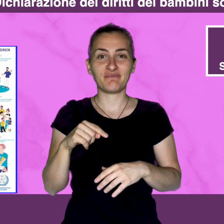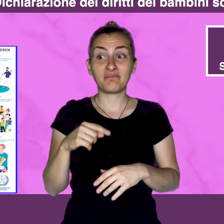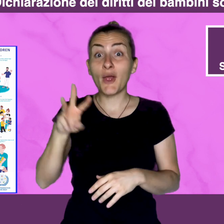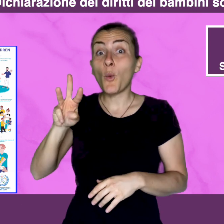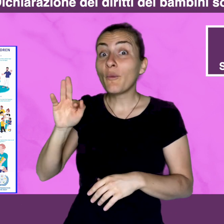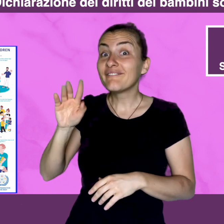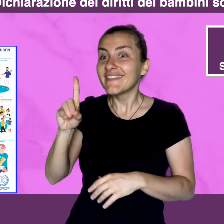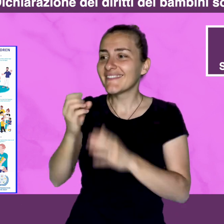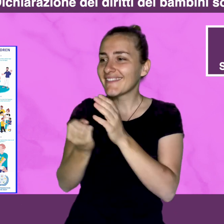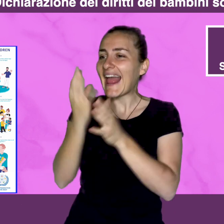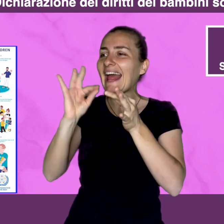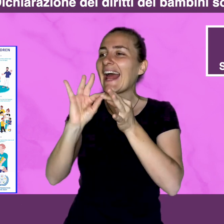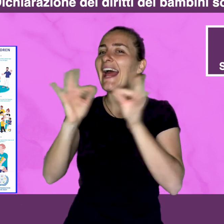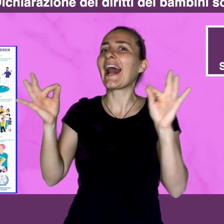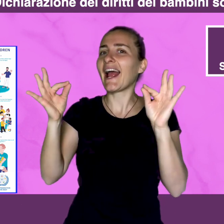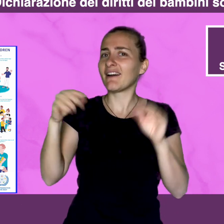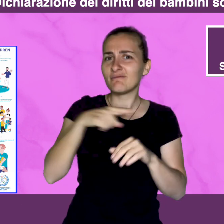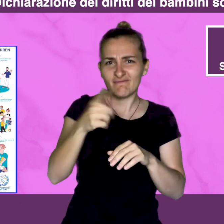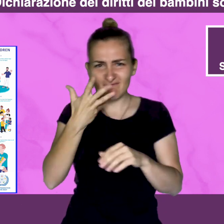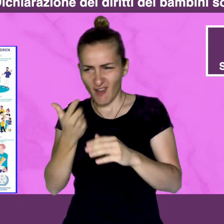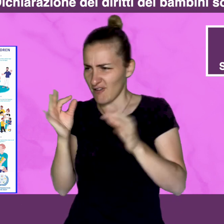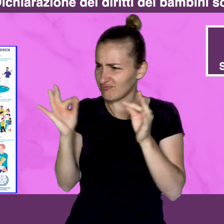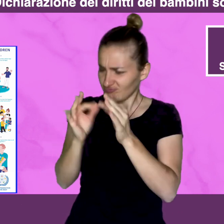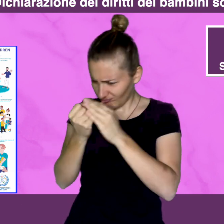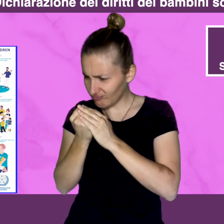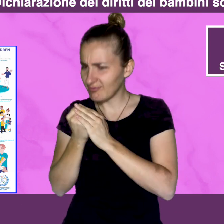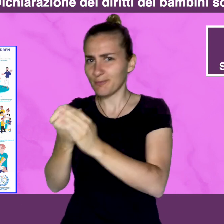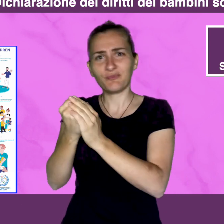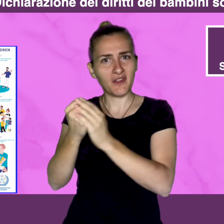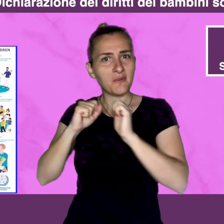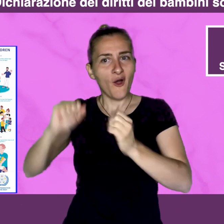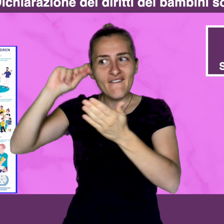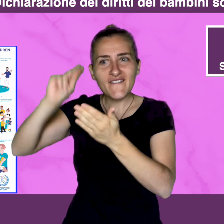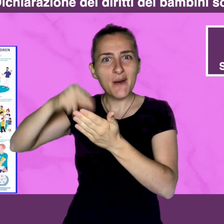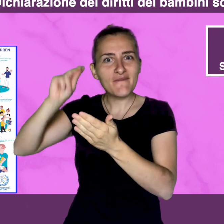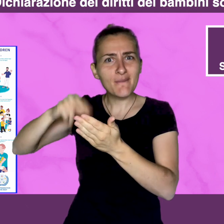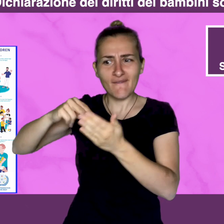La WFD ha creato un link dove potete dichiarare il vostro sostegno alla Dichiarazione con le vostre firme.